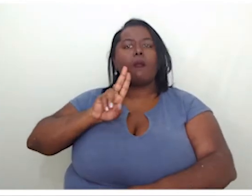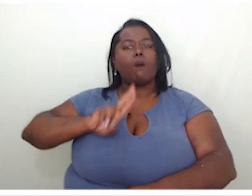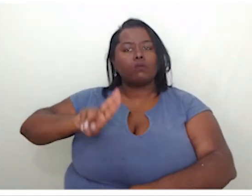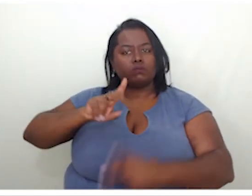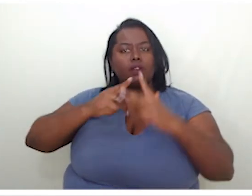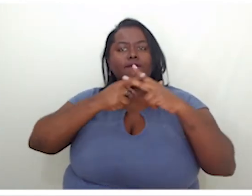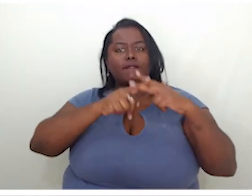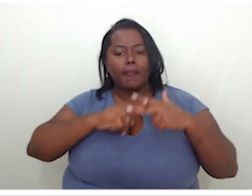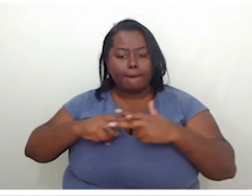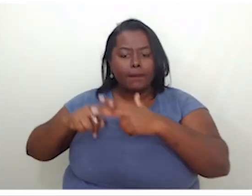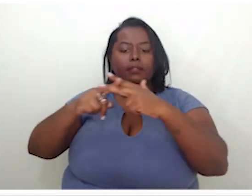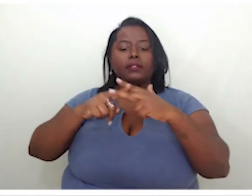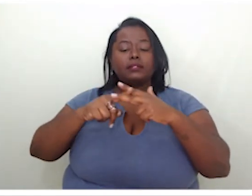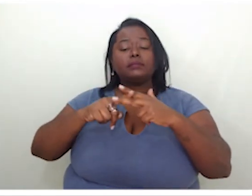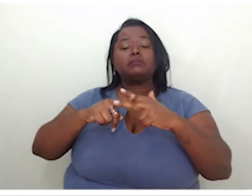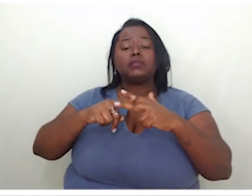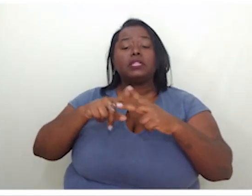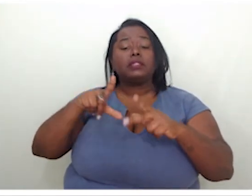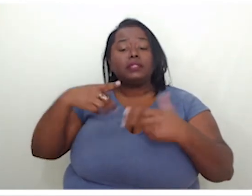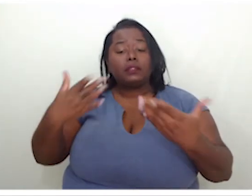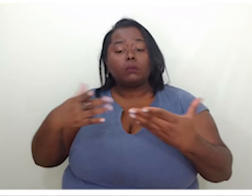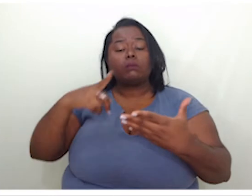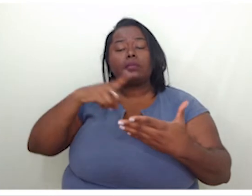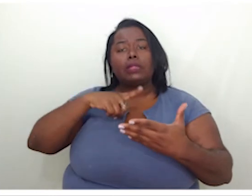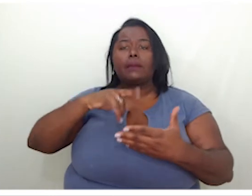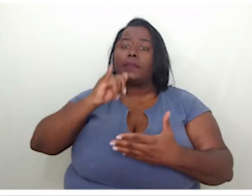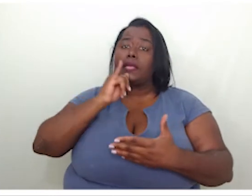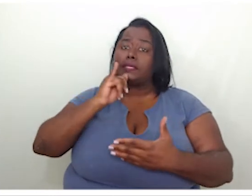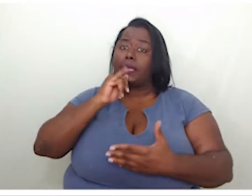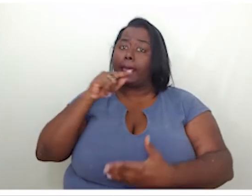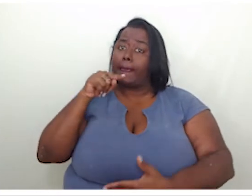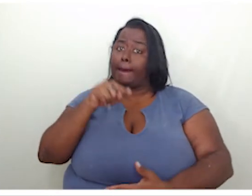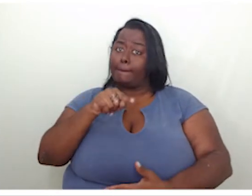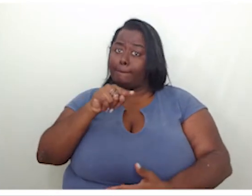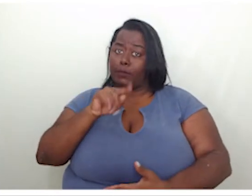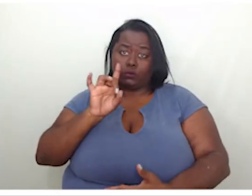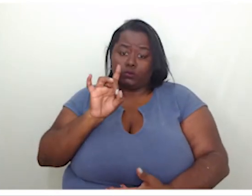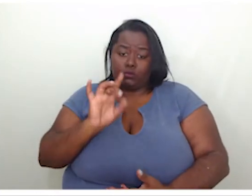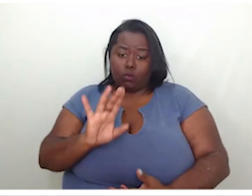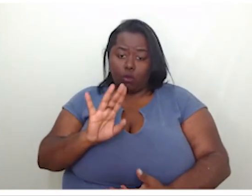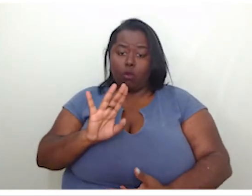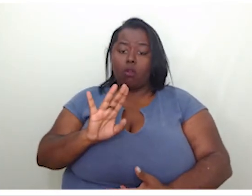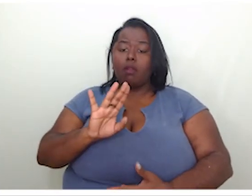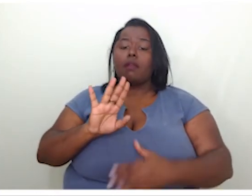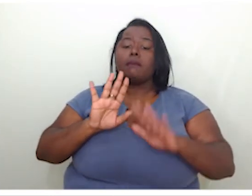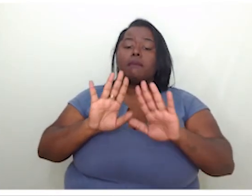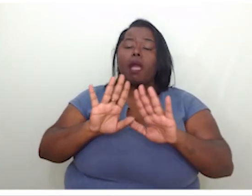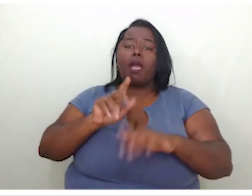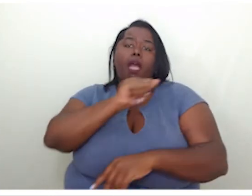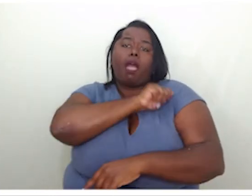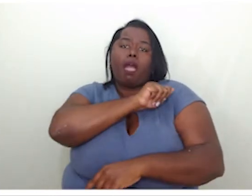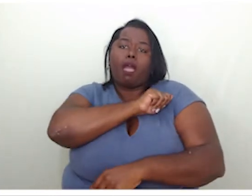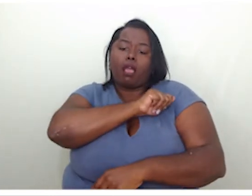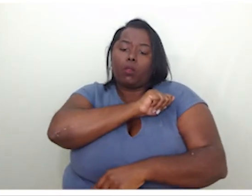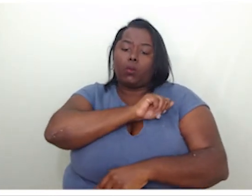nuestros aprendices decidan usar, por ejemplo, el Microsoft Tools u otra cosa.